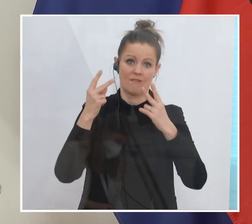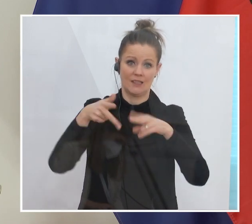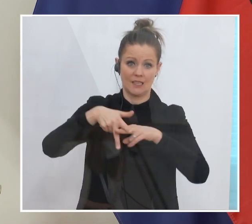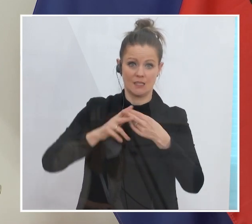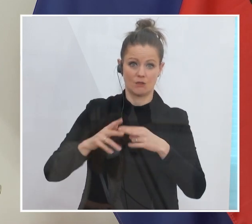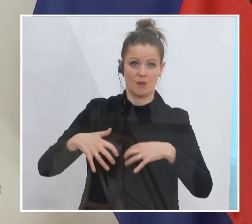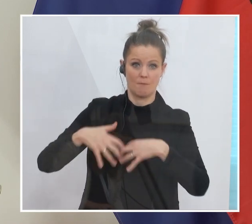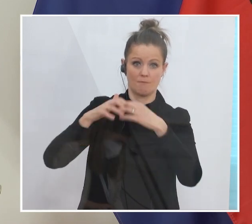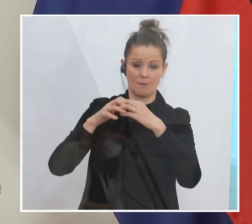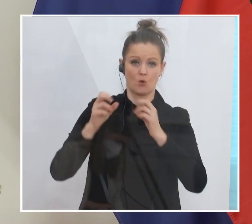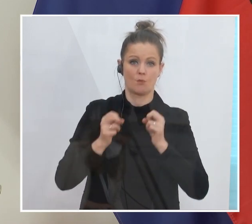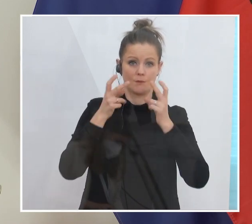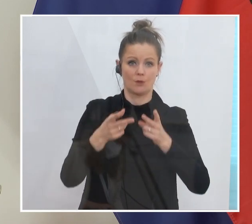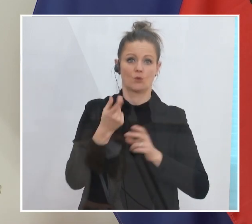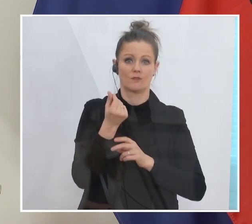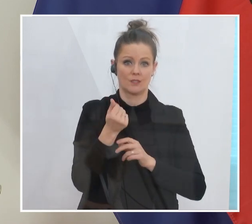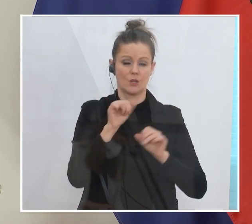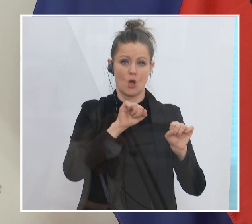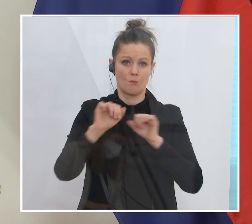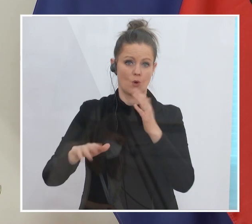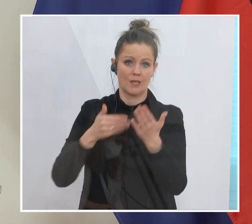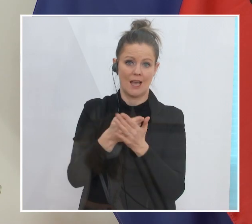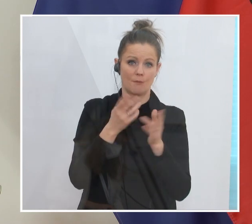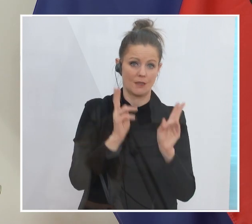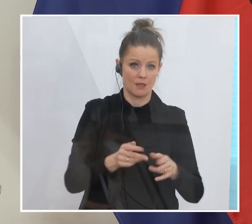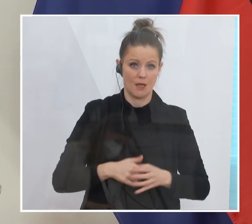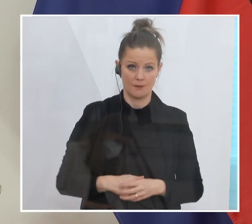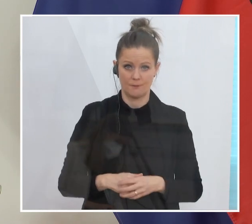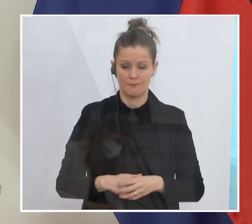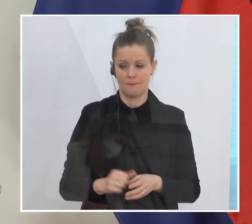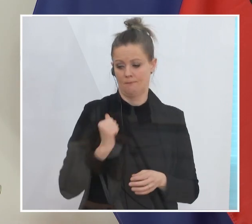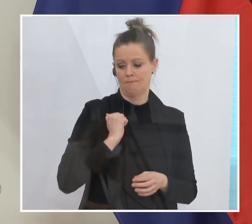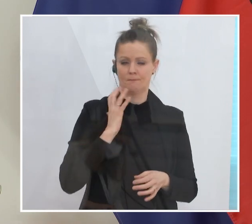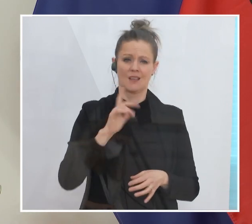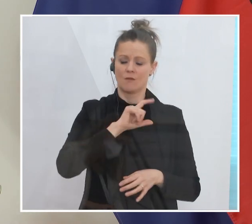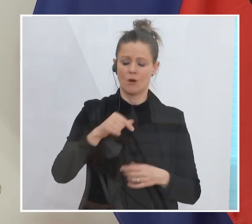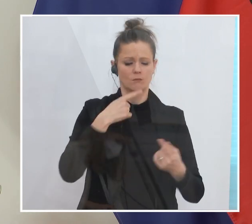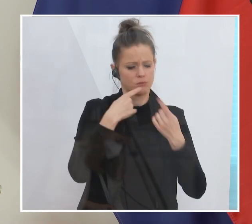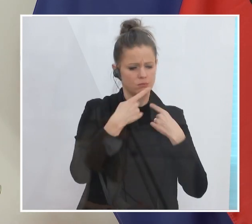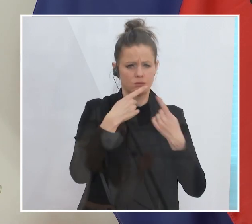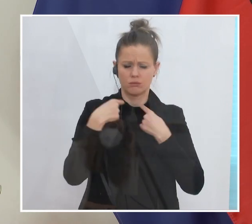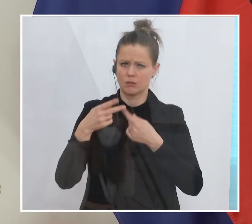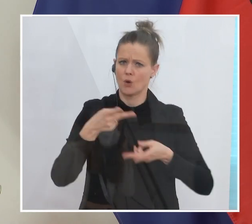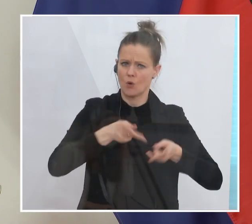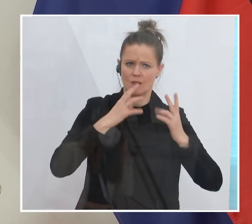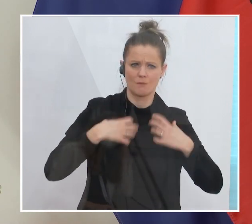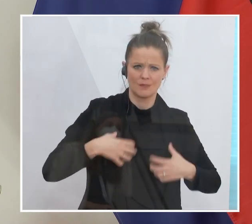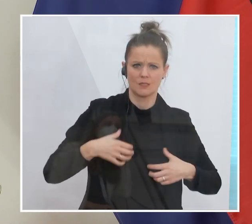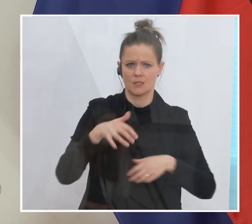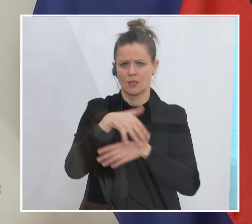um diese Überbrückungsfinanzierung auch zur Verfügung zu stellen. Ich habe in den letzten Wochen so viele Gespräche mit Hoteliers und Gastronomen geführt, die